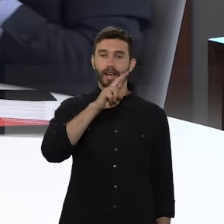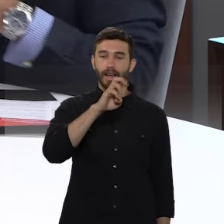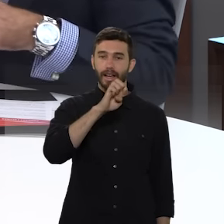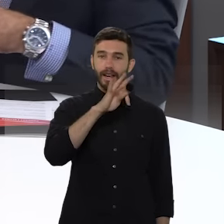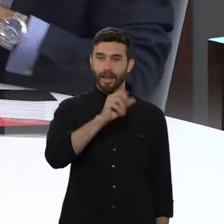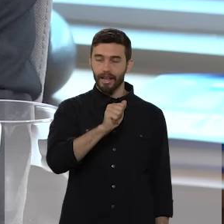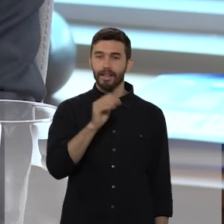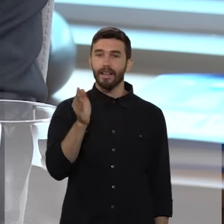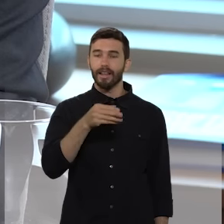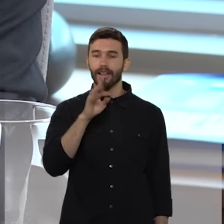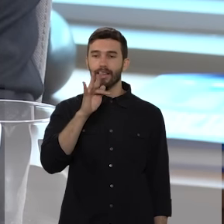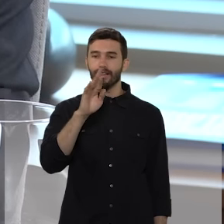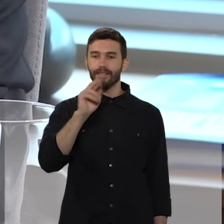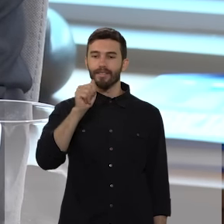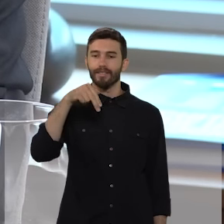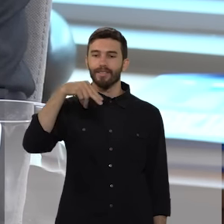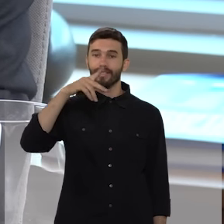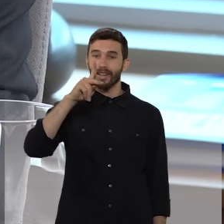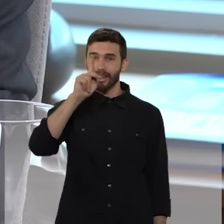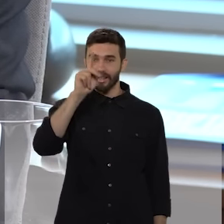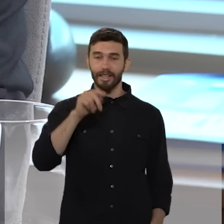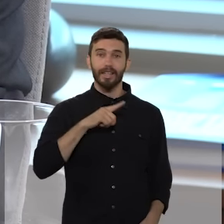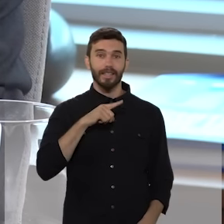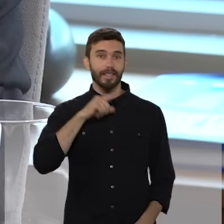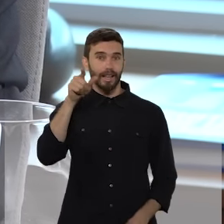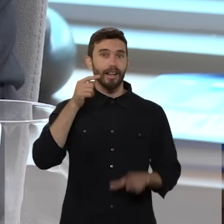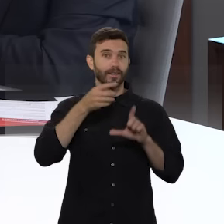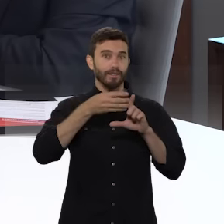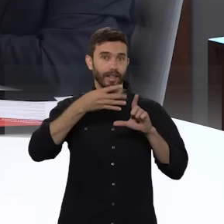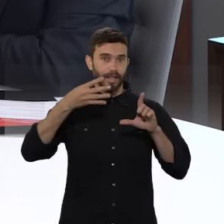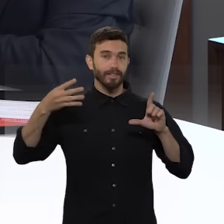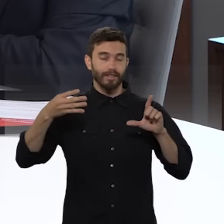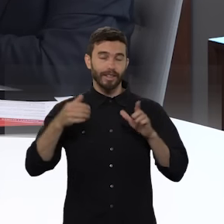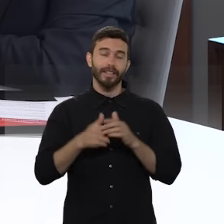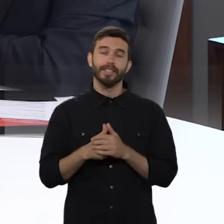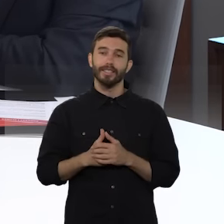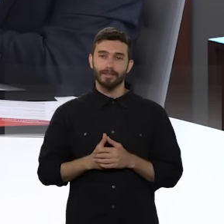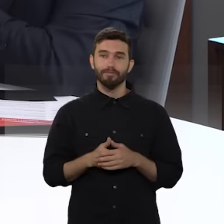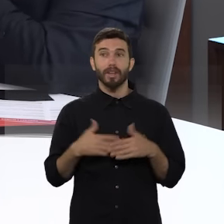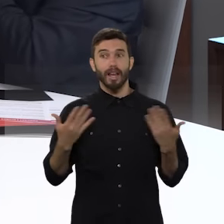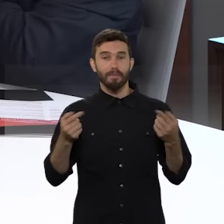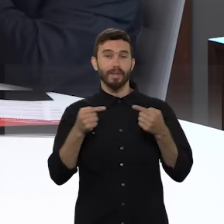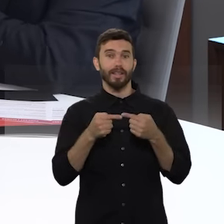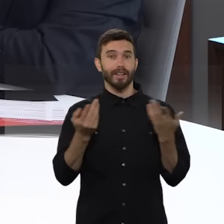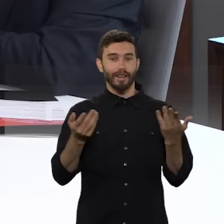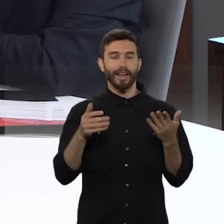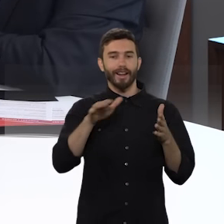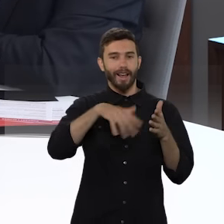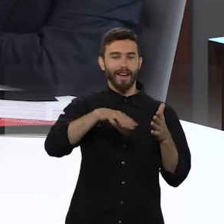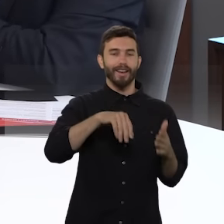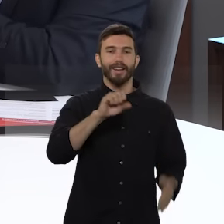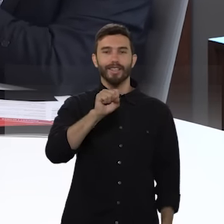mas filme lindo, acabou de ser lançado na Netflix, então deixo essa dica... Já que estamos falando de soul music, não é?